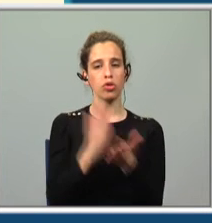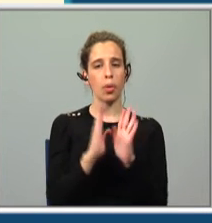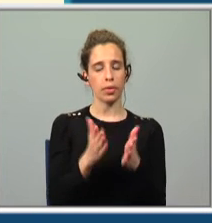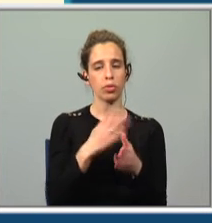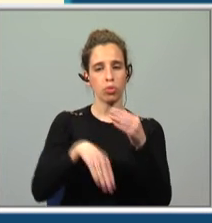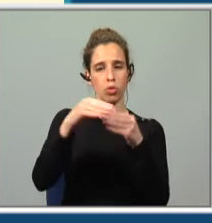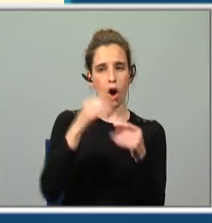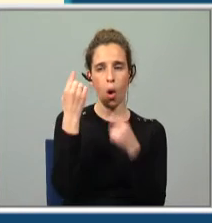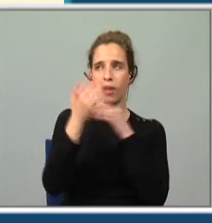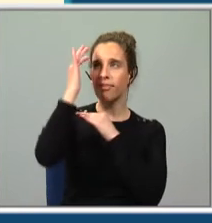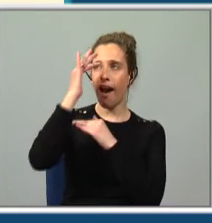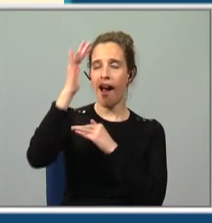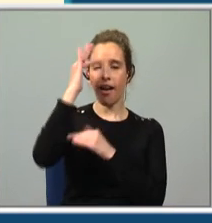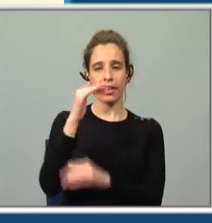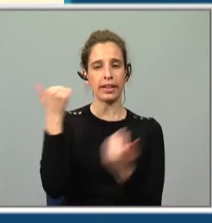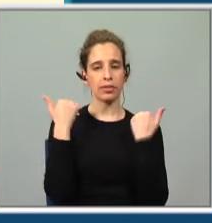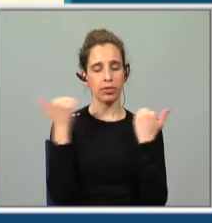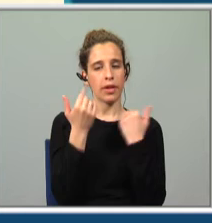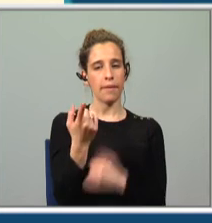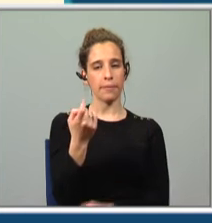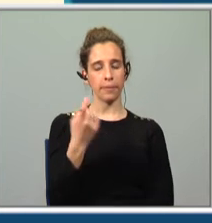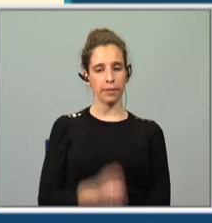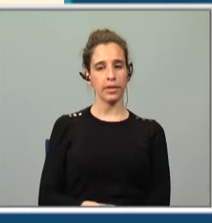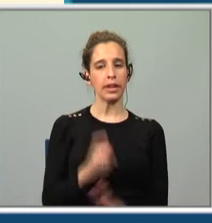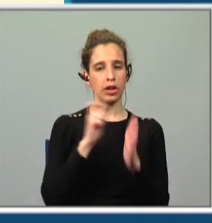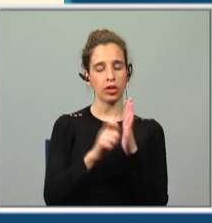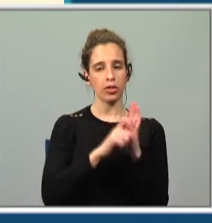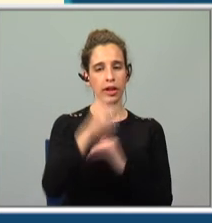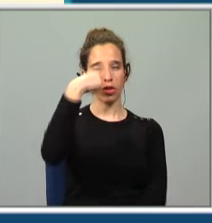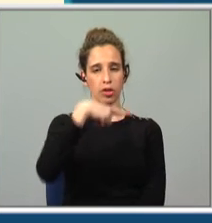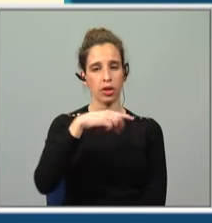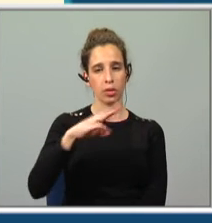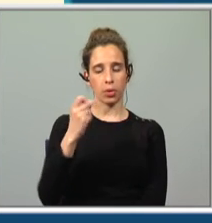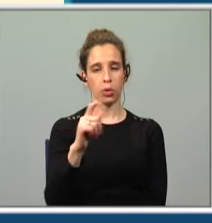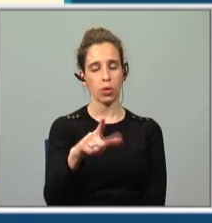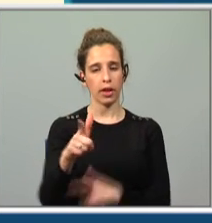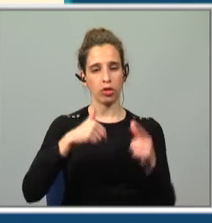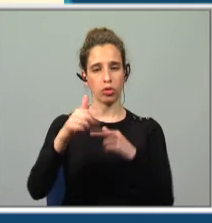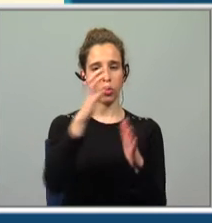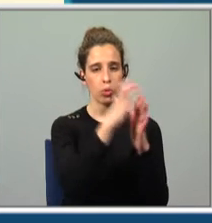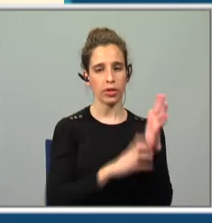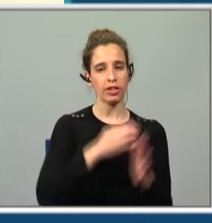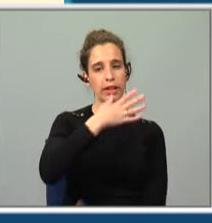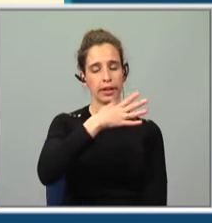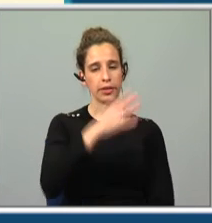completar com alguma imaginação a informação que me falta escrever a 完成一些想像我需要寫的信息 história de Manoel estrelinha um texto narrativo Manoel 的故事以文字為主角敘述